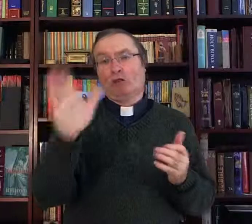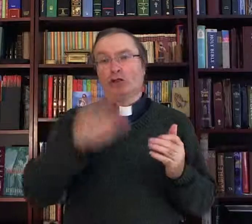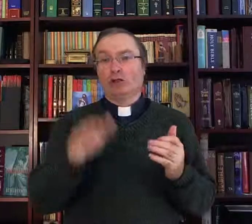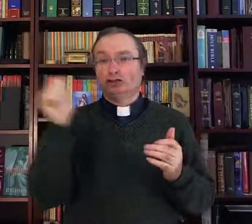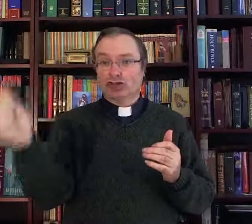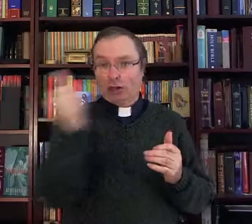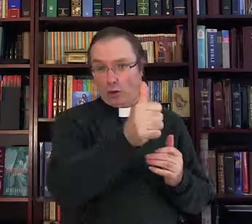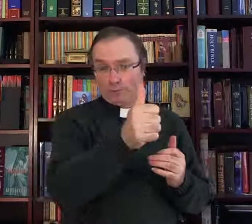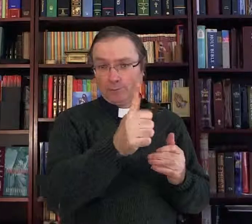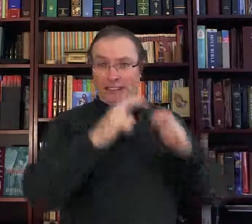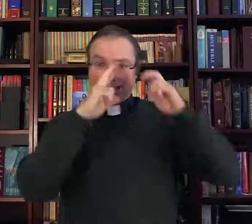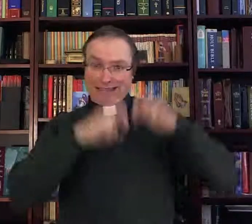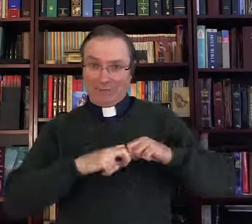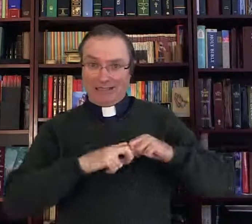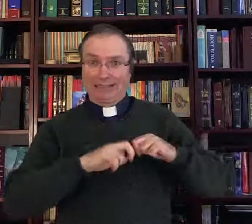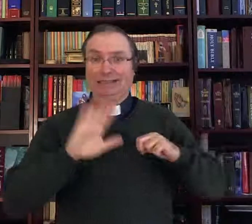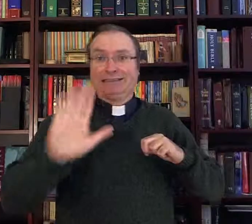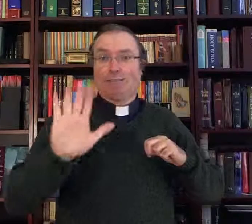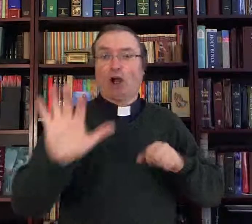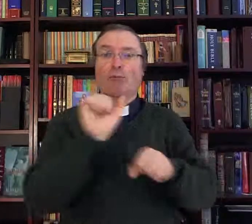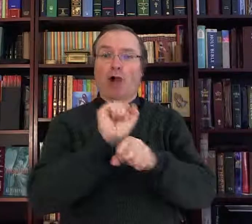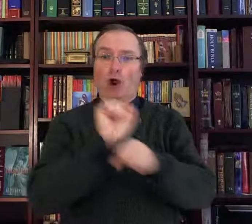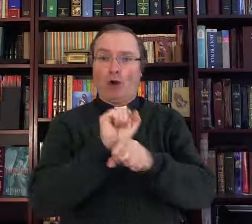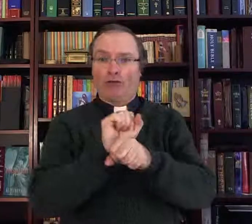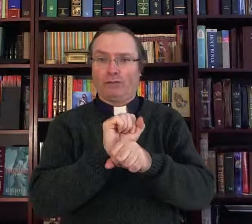Que chacun examine ses propres œuvres,